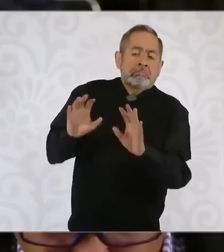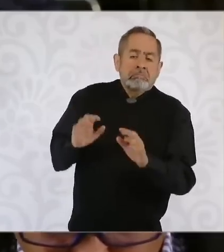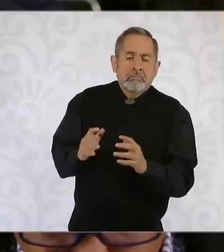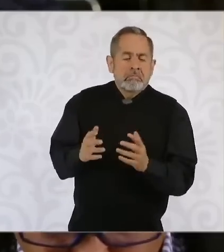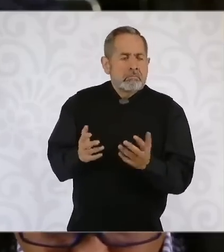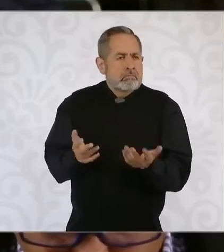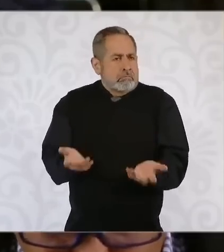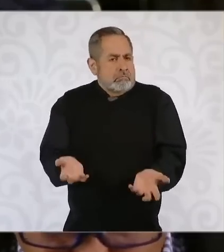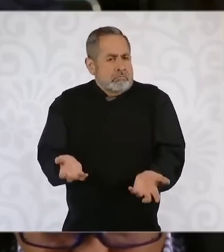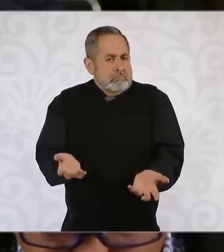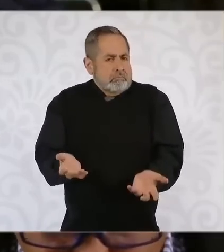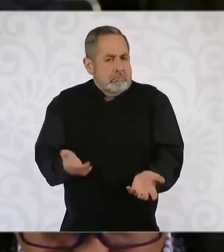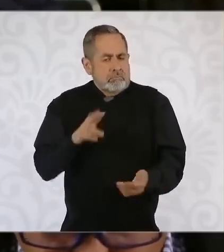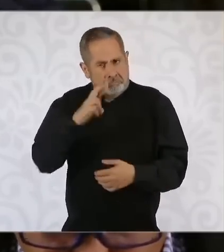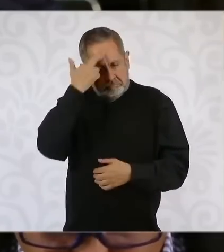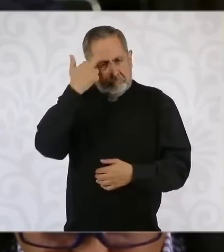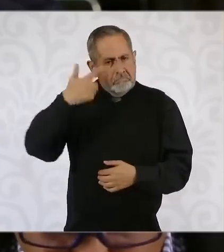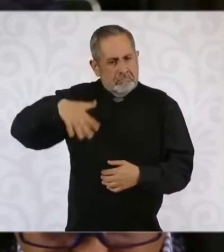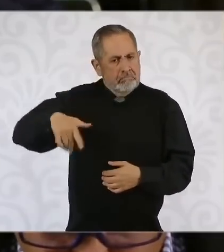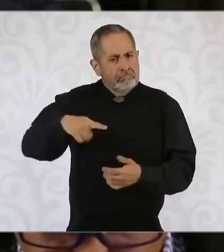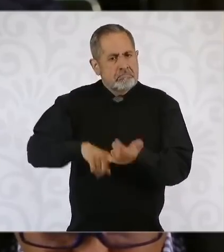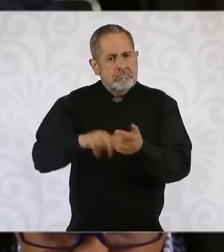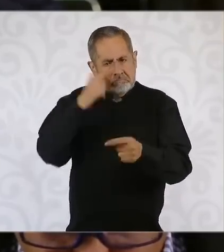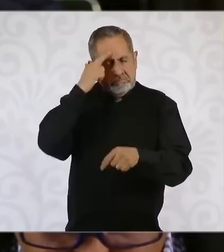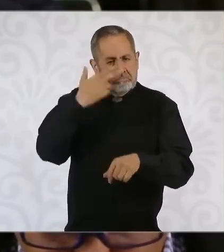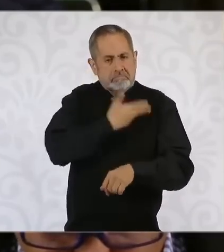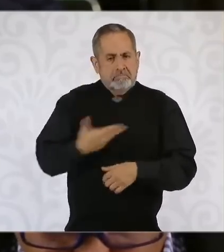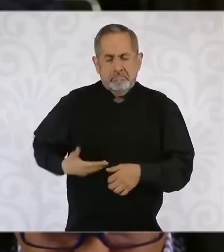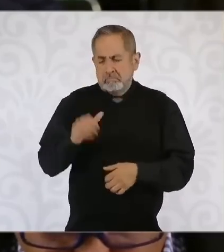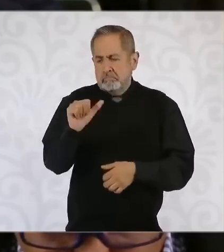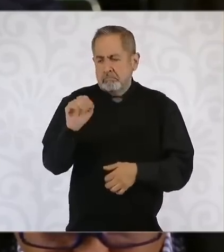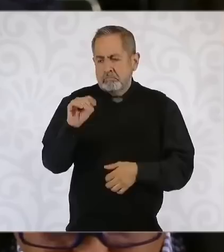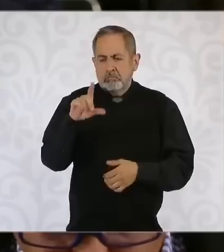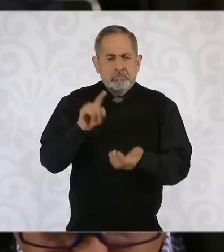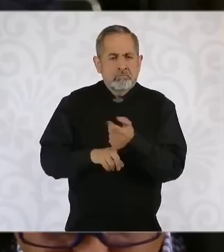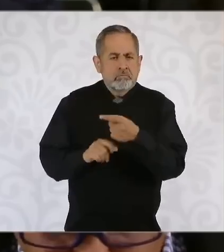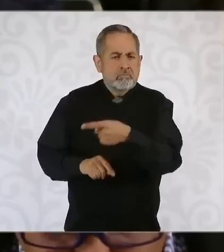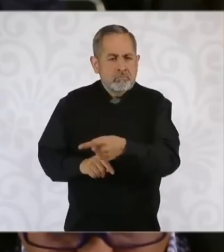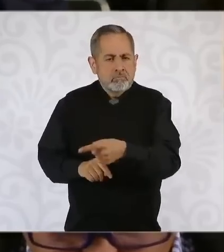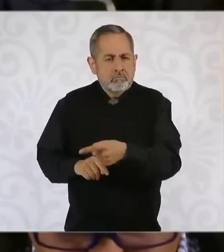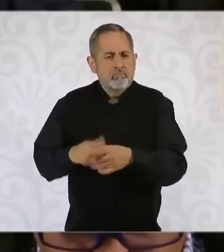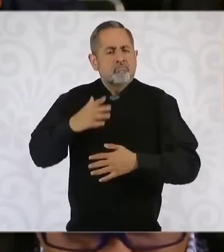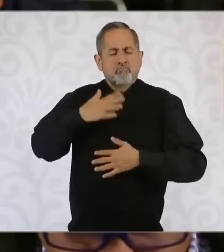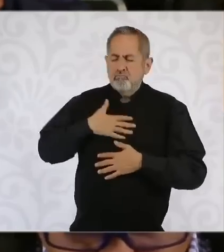que me acuerdo que el presidente amlo decía Pues yo quiero pasar a la historia como el presidente